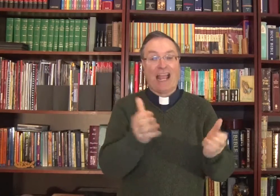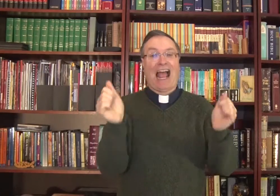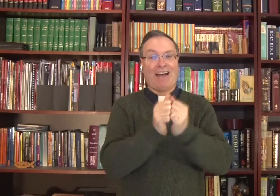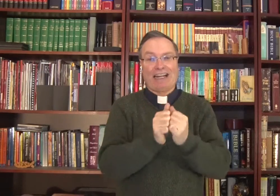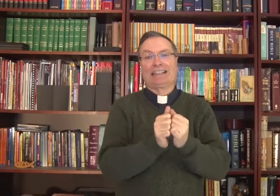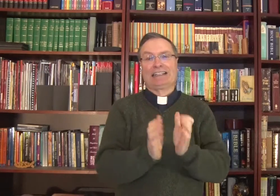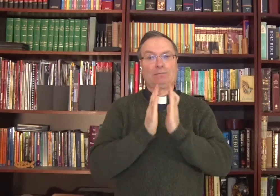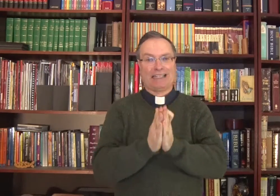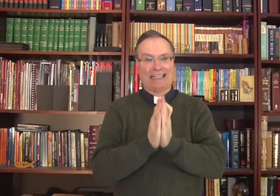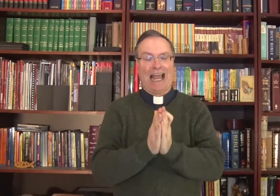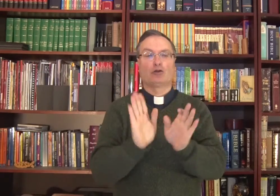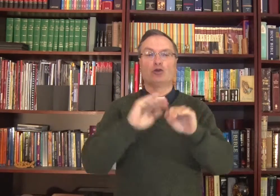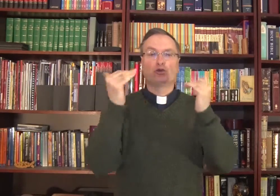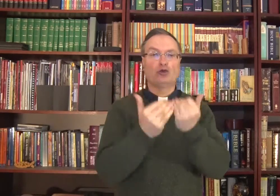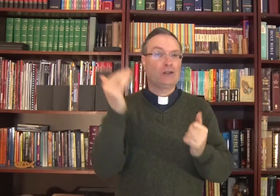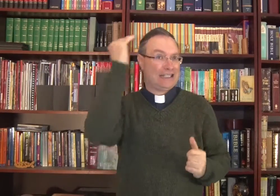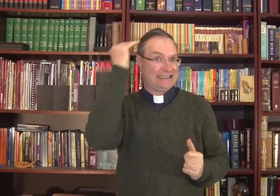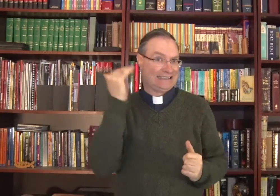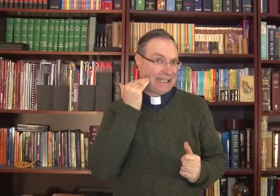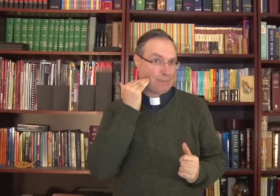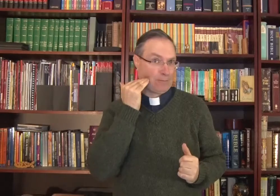avec les prières de tous les saints,